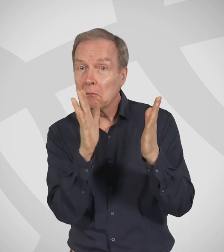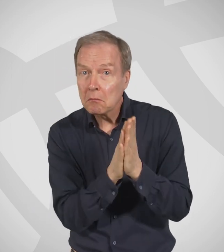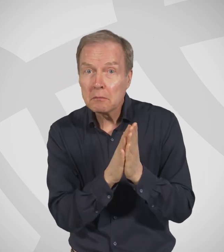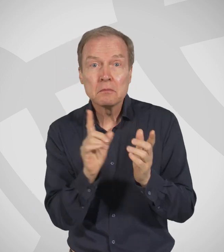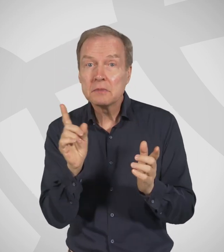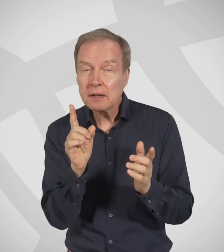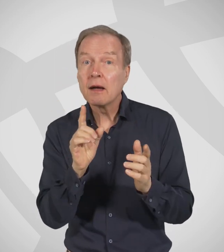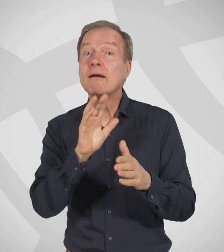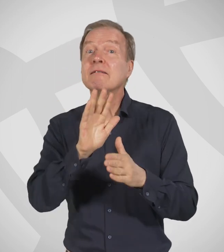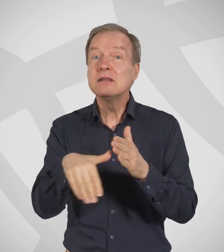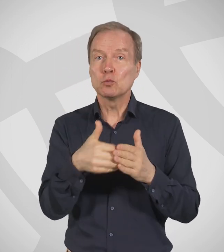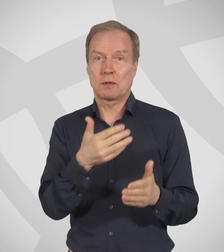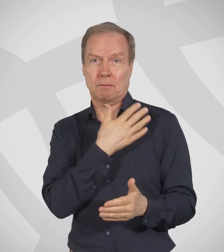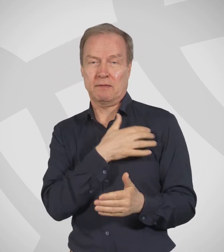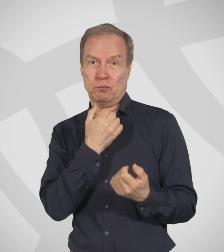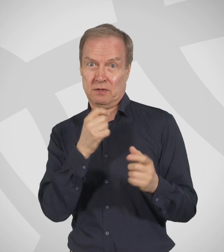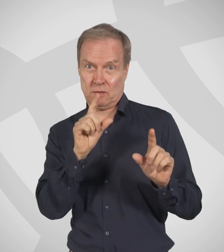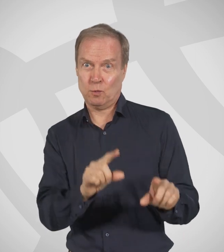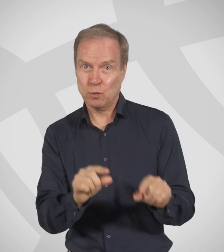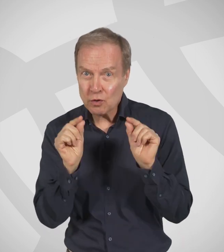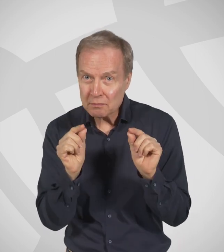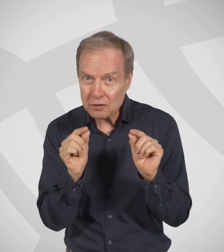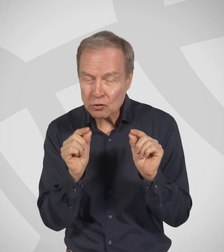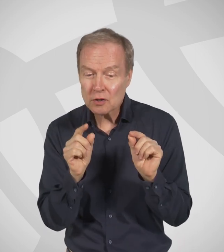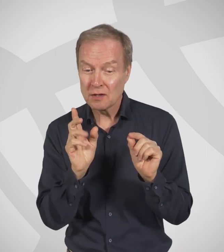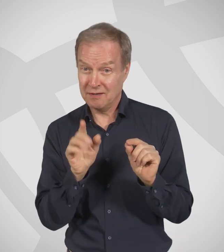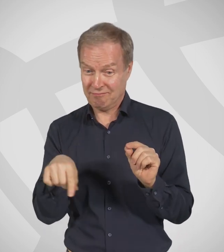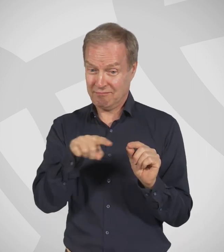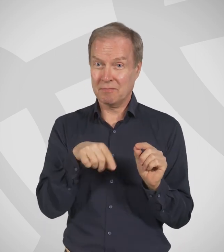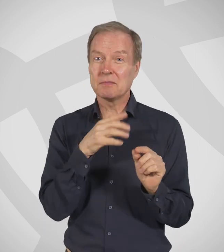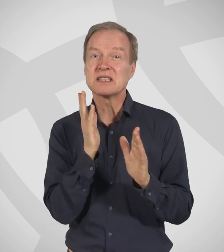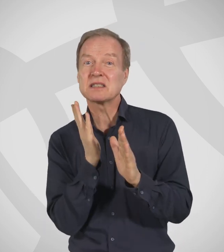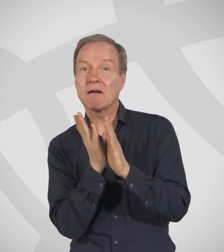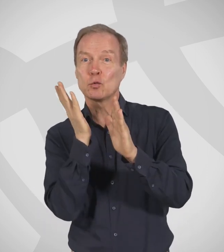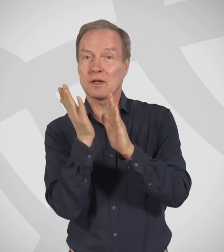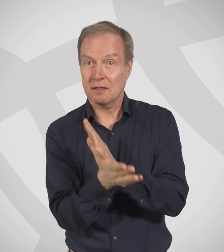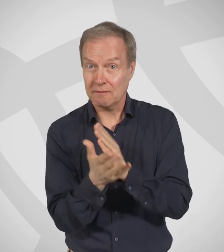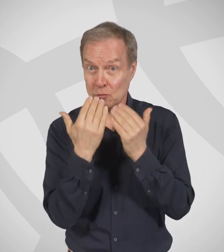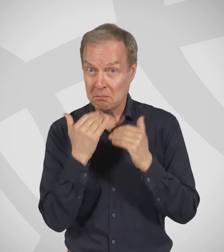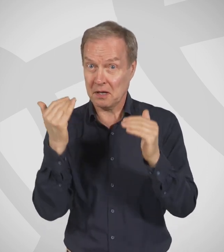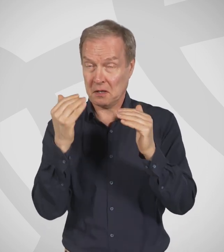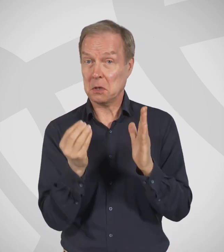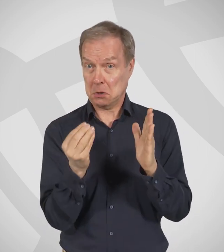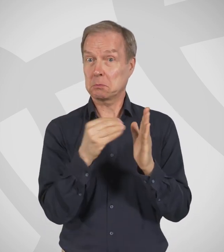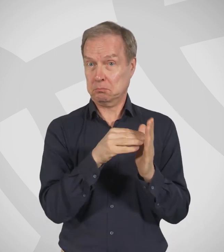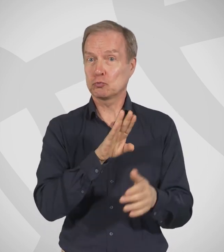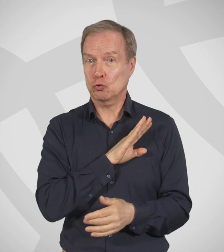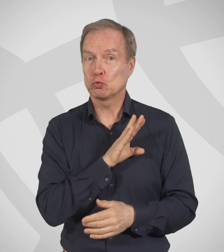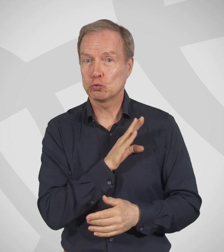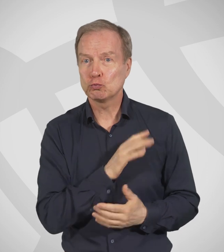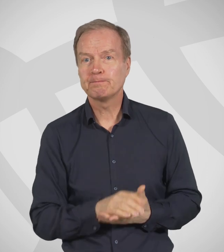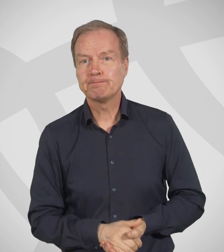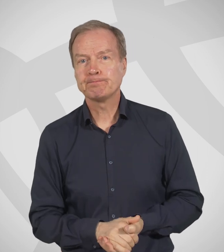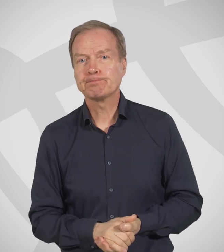että viittomakielisten palvelut huomioidaan ja niiden saavutettavuutta parannetaan.